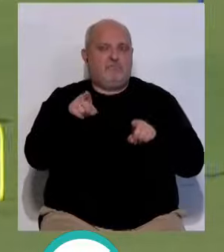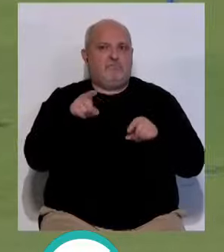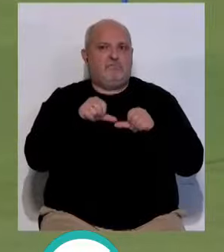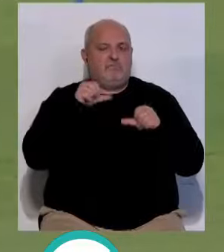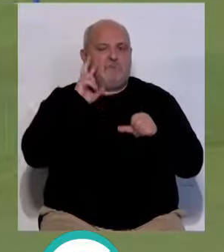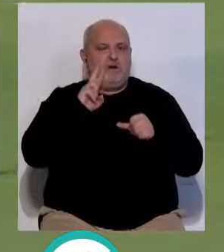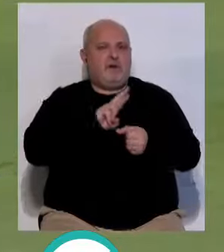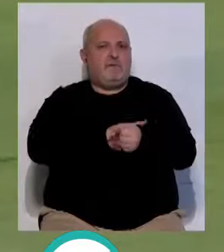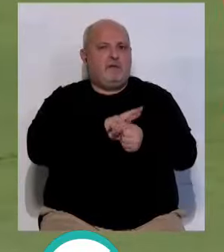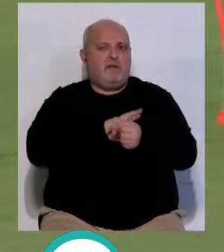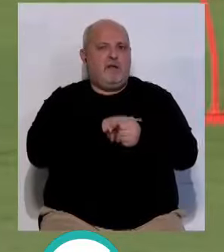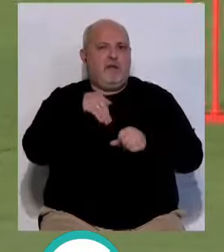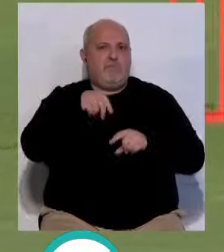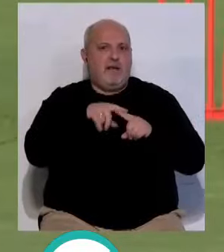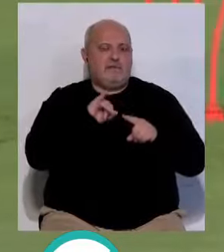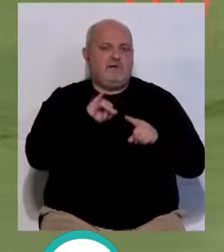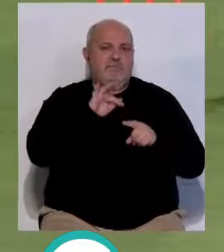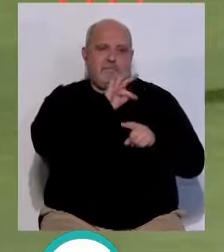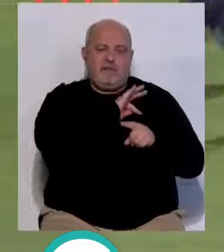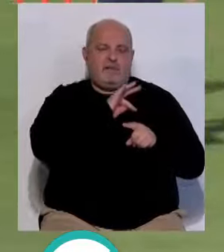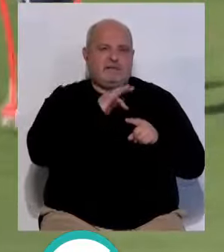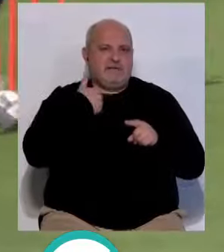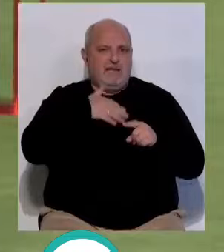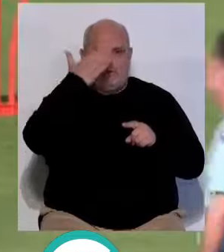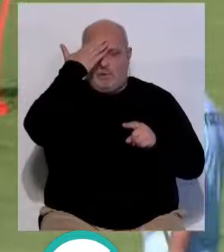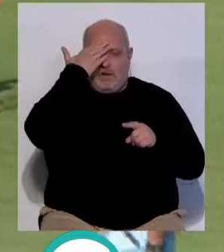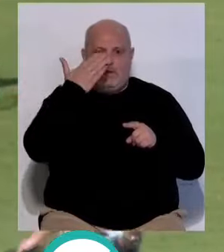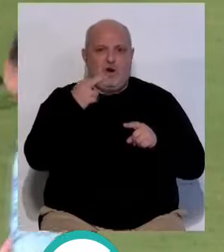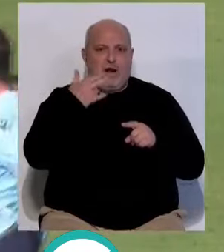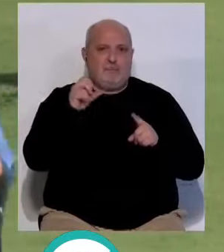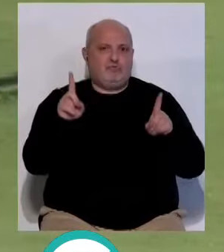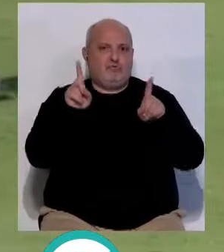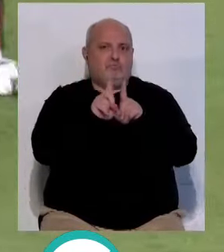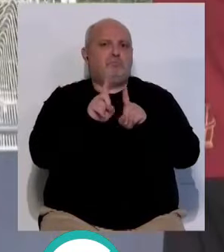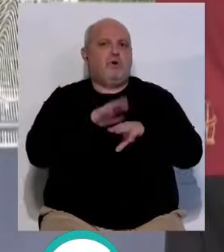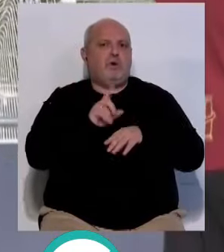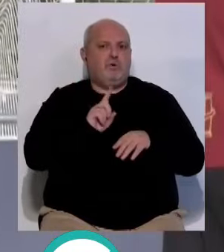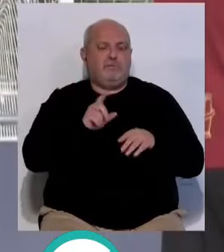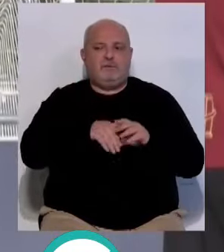el rendimiento de mii Gómez merece ya ser titular con gris Ramos Por qué no sí pero el tema es Yo